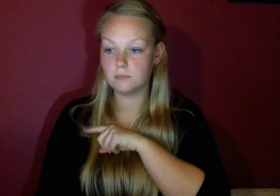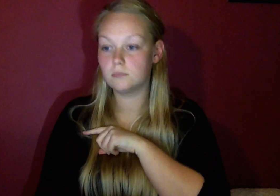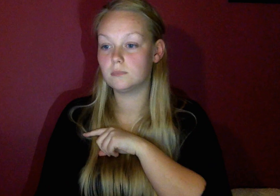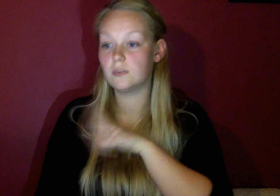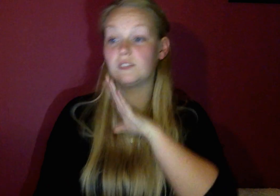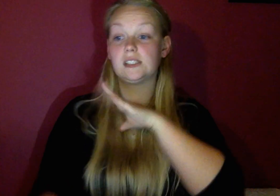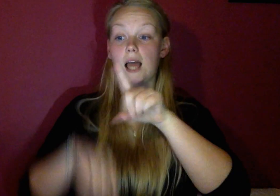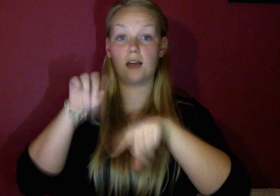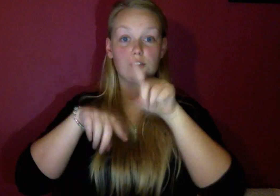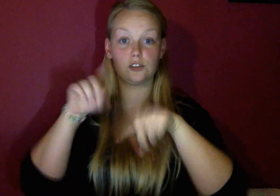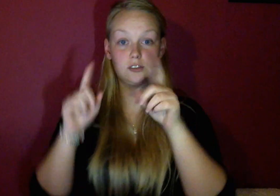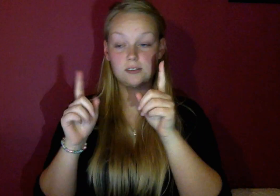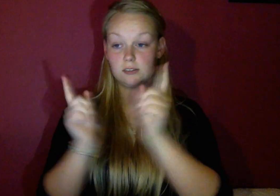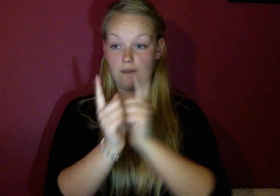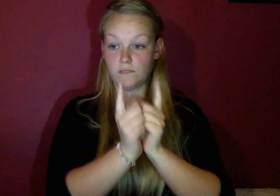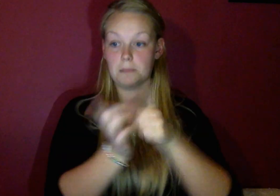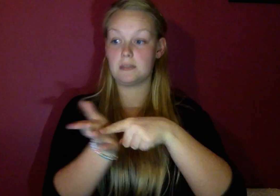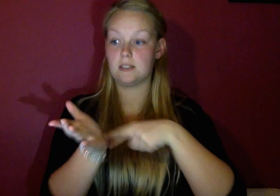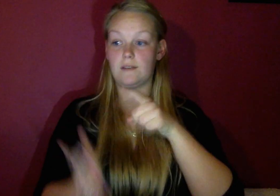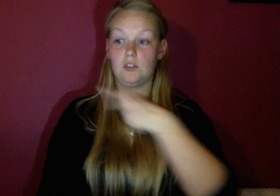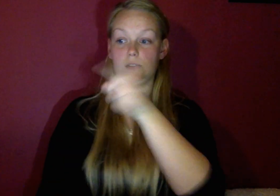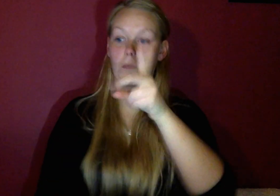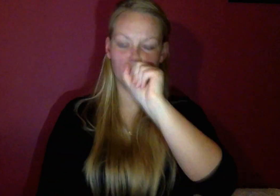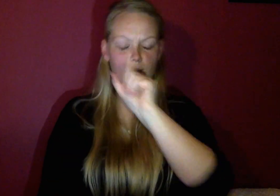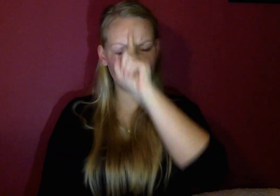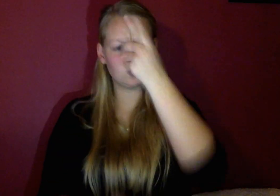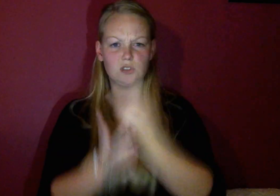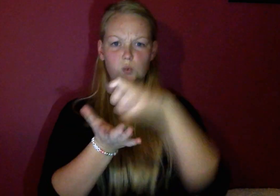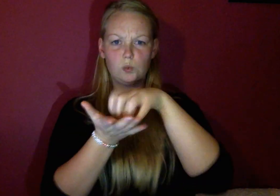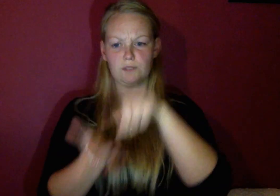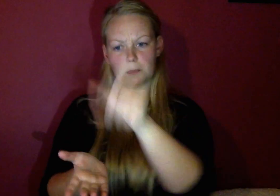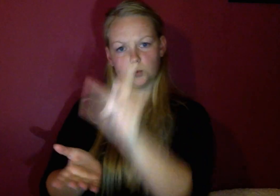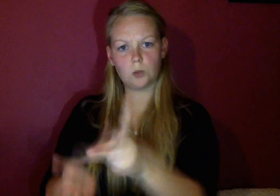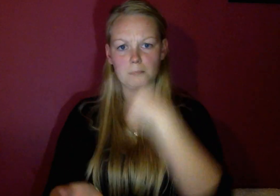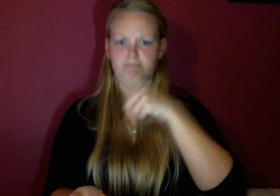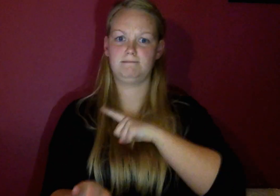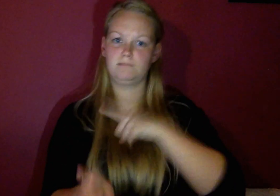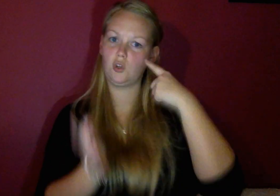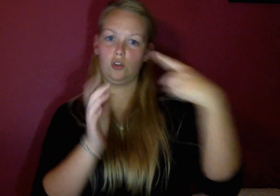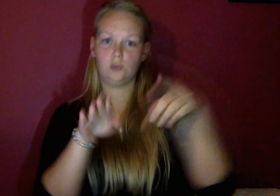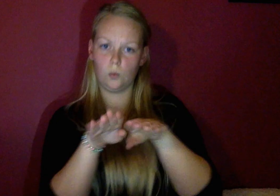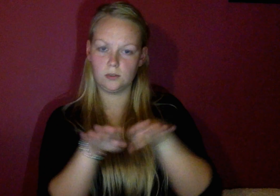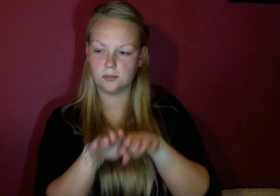Finns anhörigträffar speciellt för dem som ska förstå för den som drabbas, att den hör dåligt.